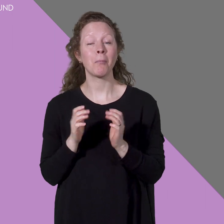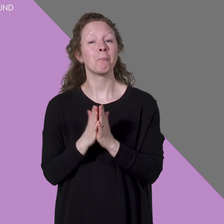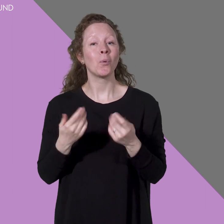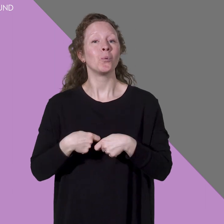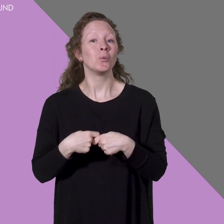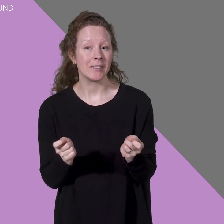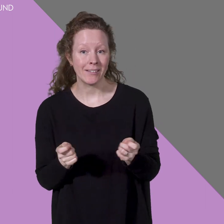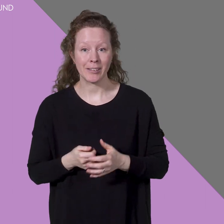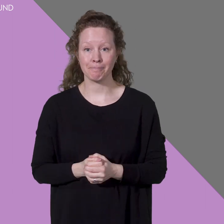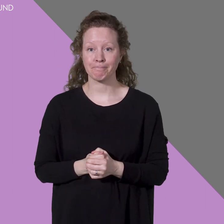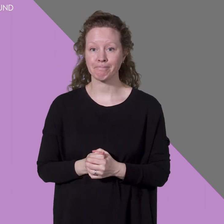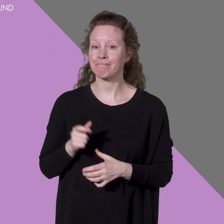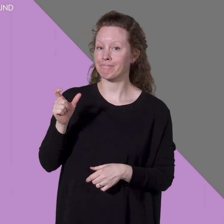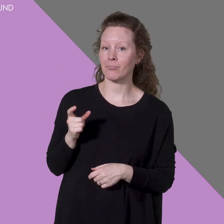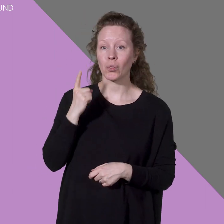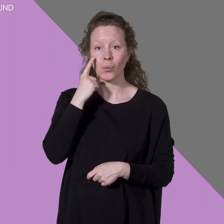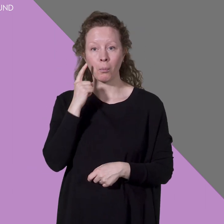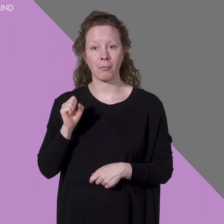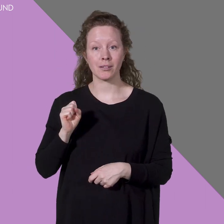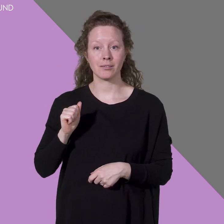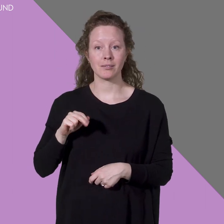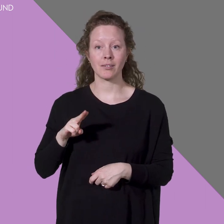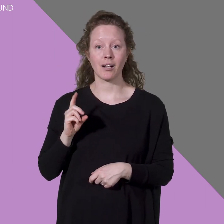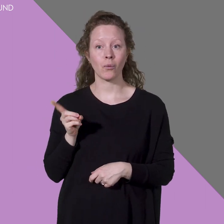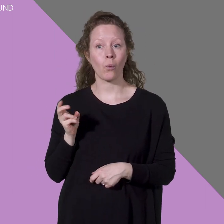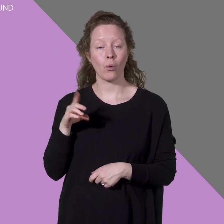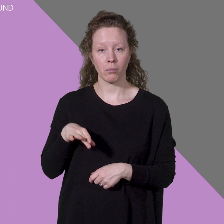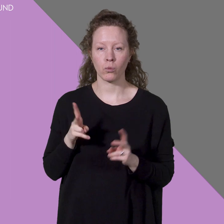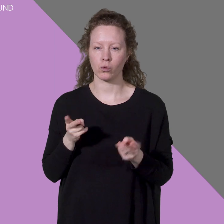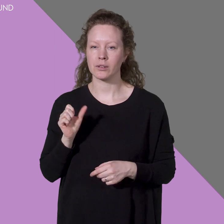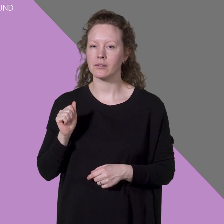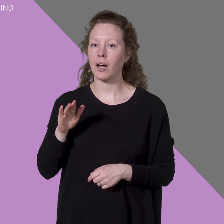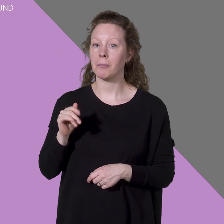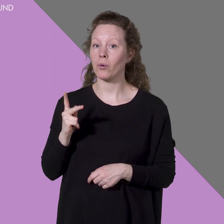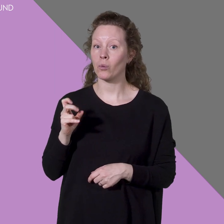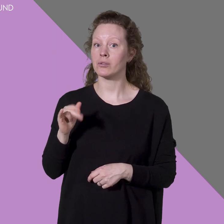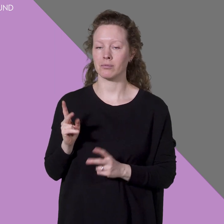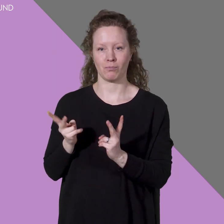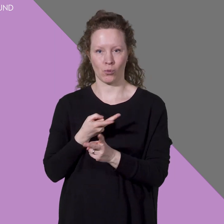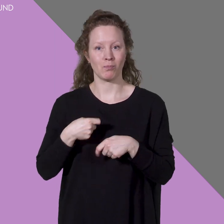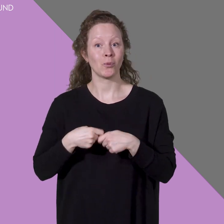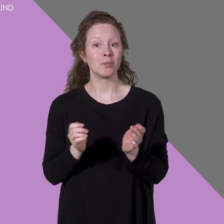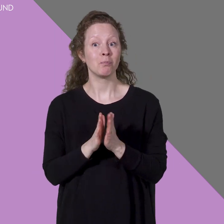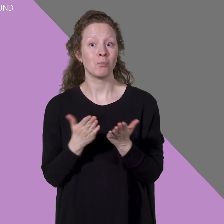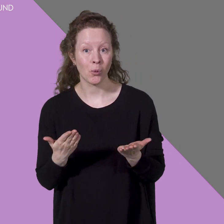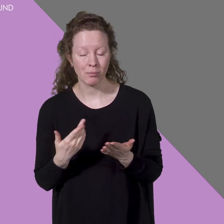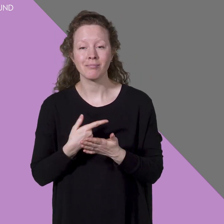med utgivningen av Thomas Sandholms och Sami Koskis pinfärska bok -